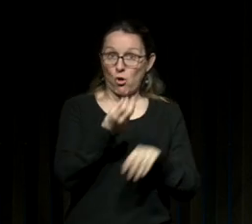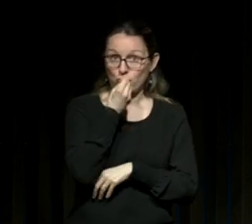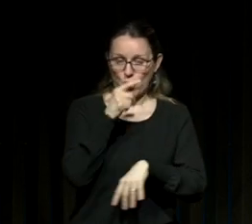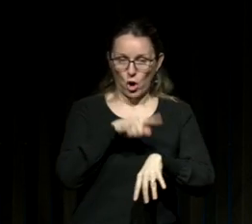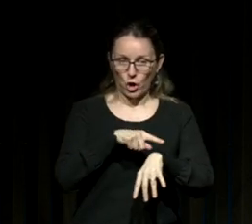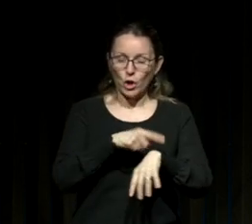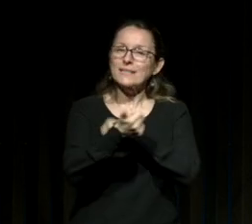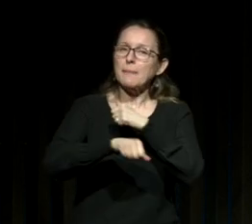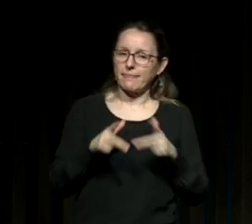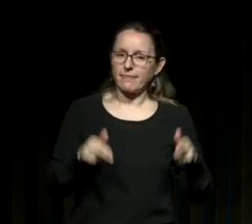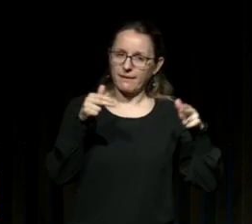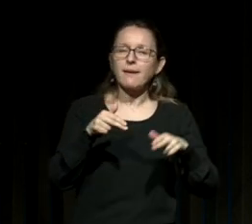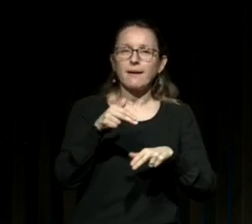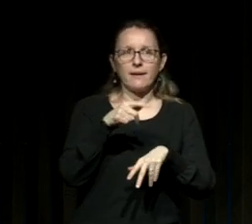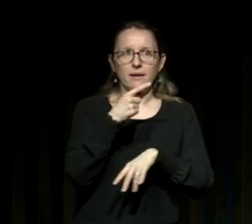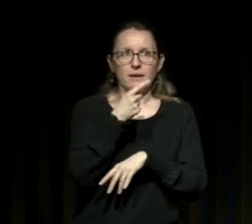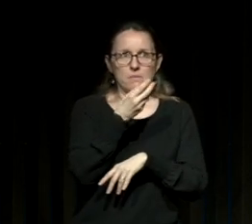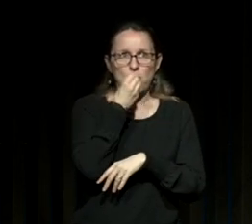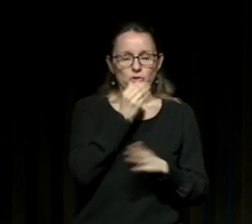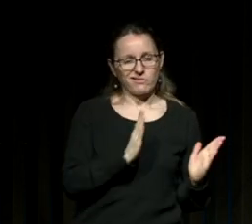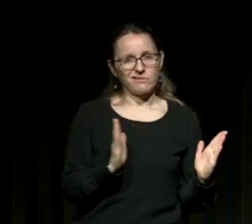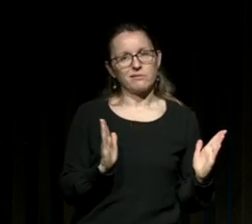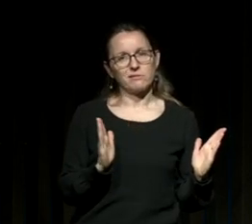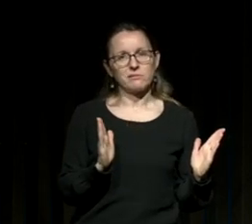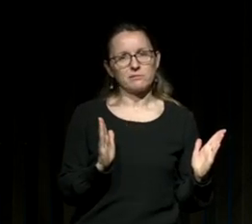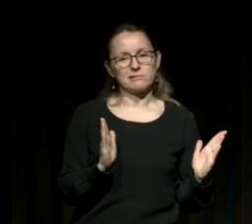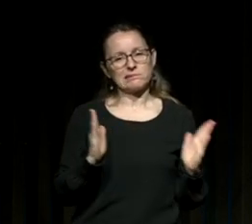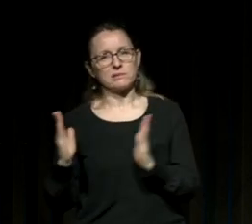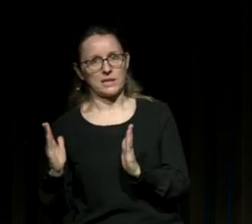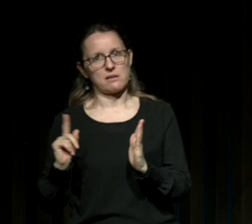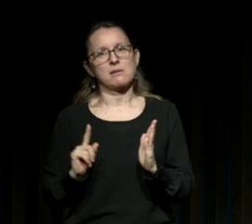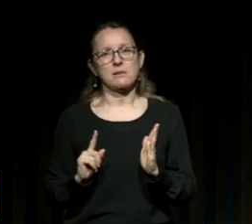et l'heure de la dernière prise alimentaire un petit peu aussi et dans une deuxième partie de